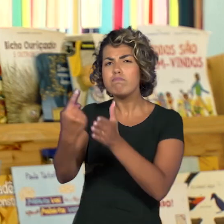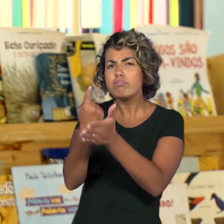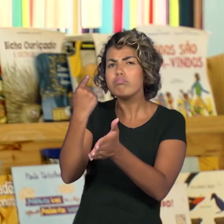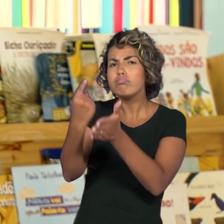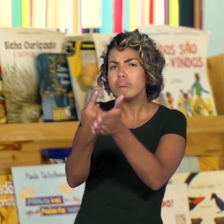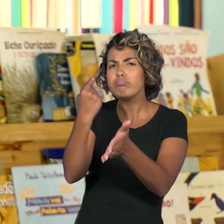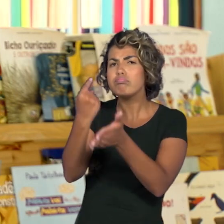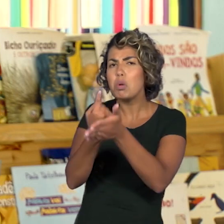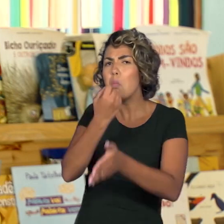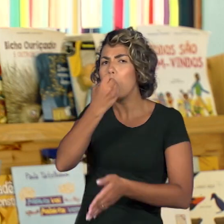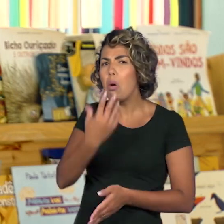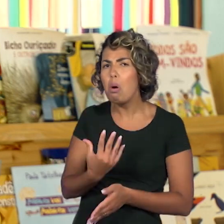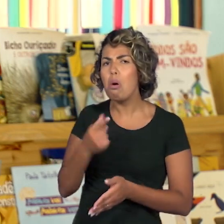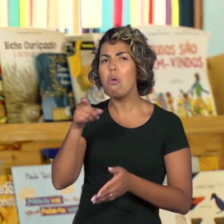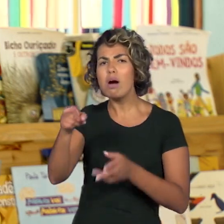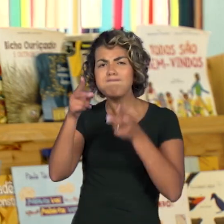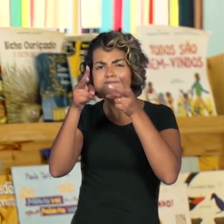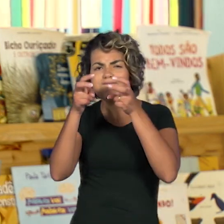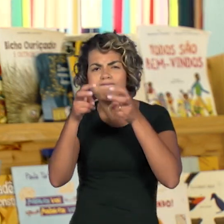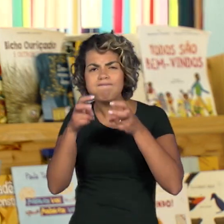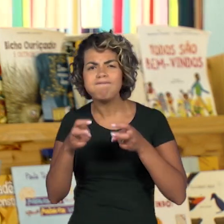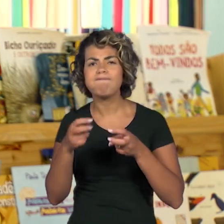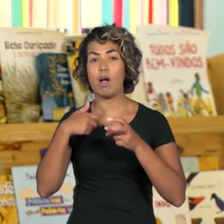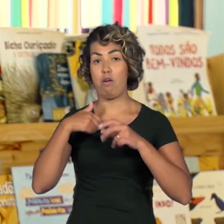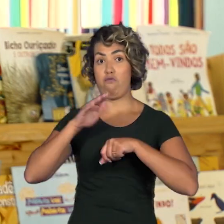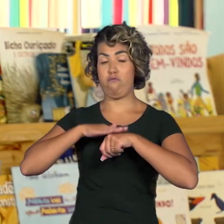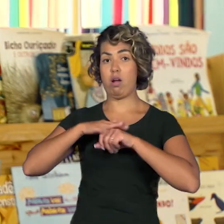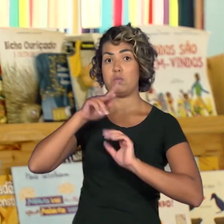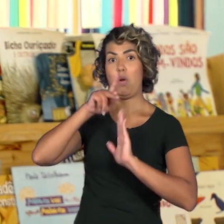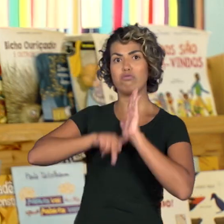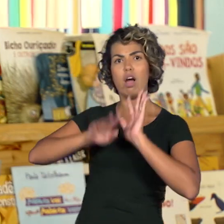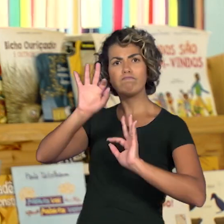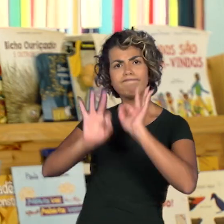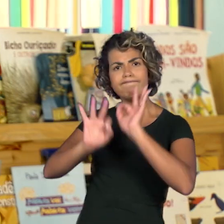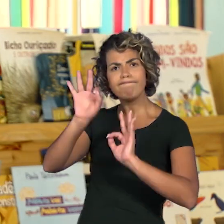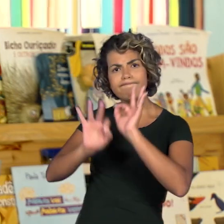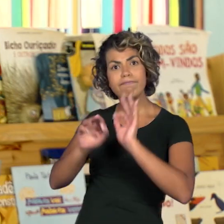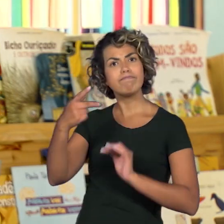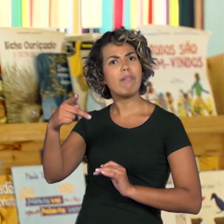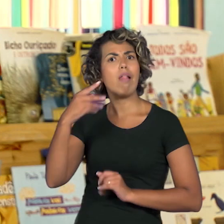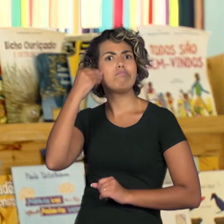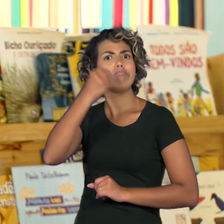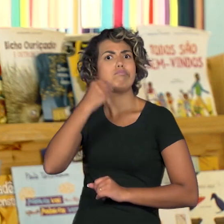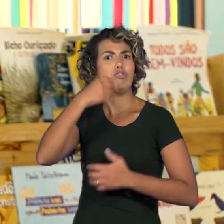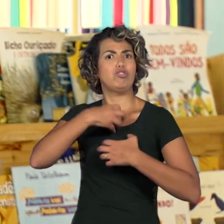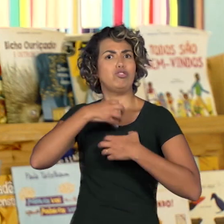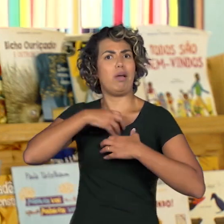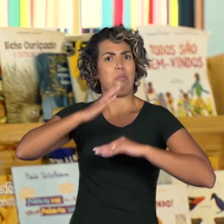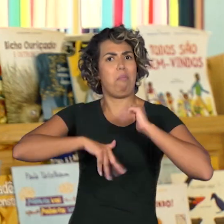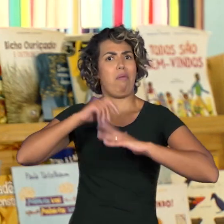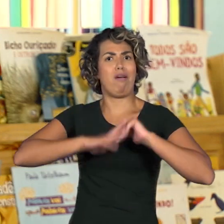BOAS PERGUNTAS, INVESTIGÁ-LAS, PRODUZINDO PROJETOS E VIVENCIANDO EXPERIÊNCIAS DIVERSAS.